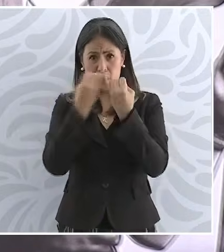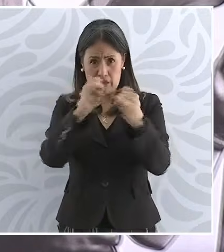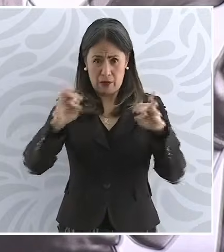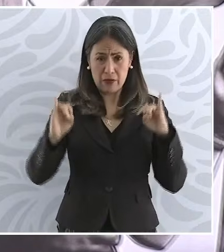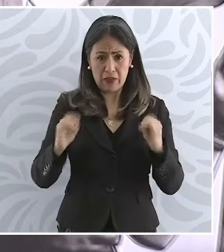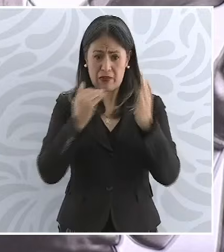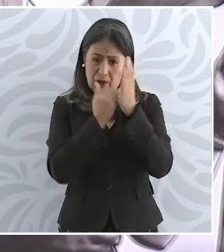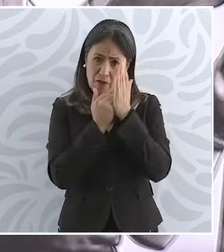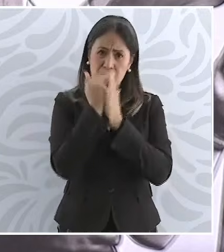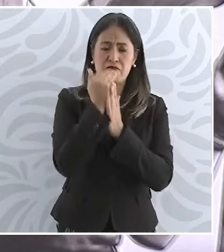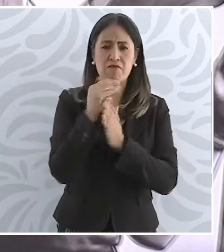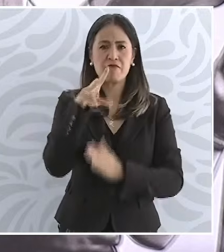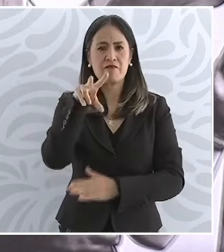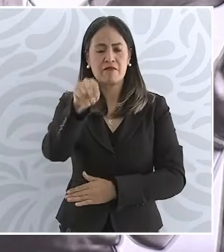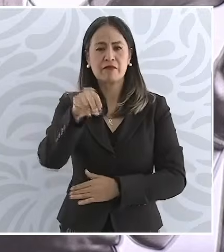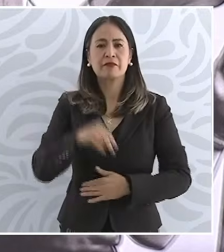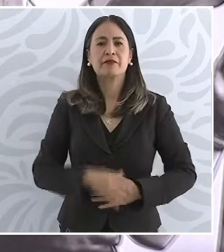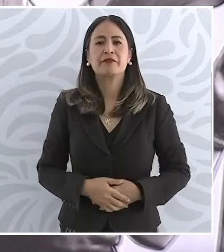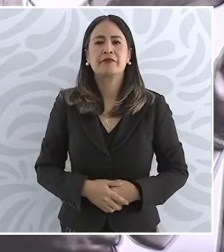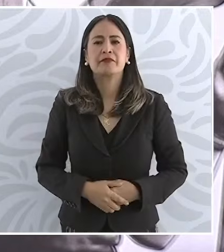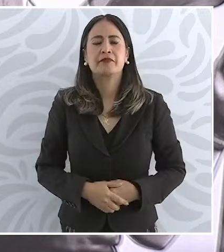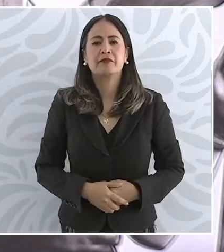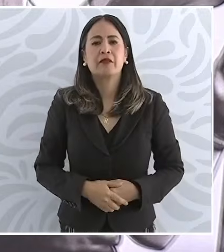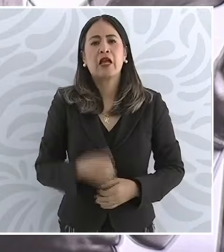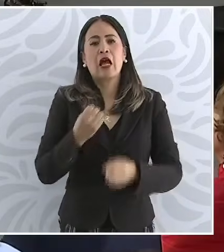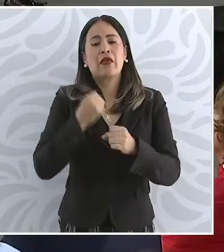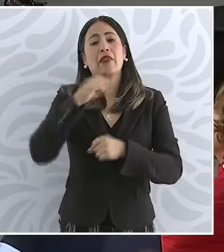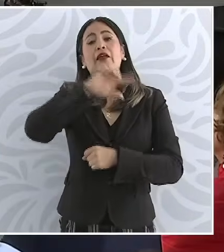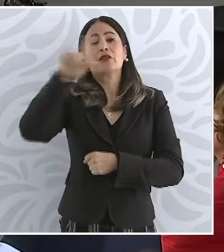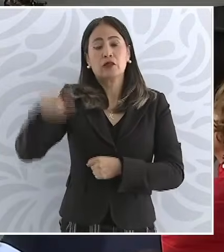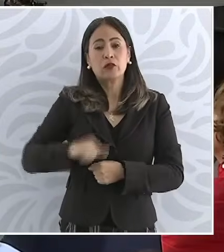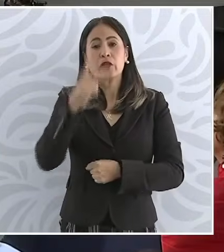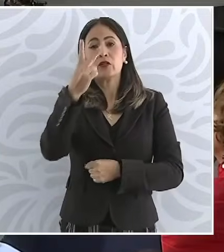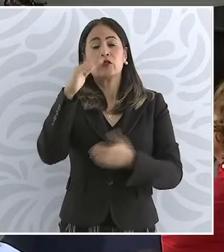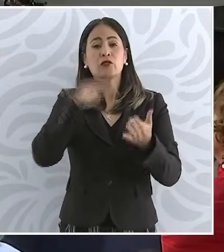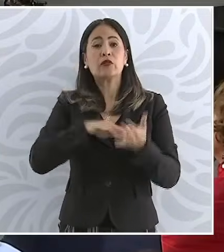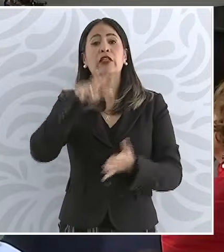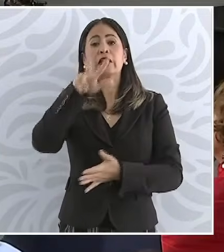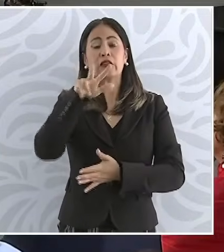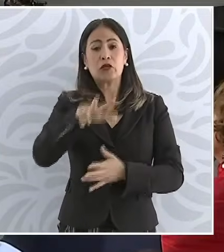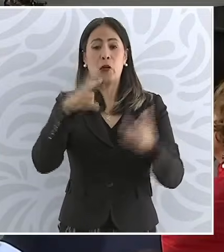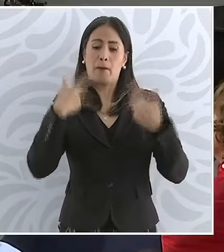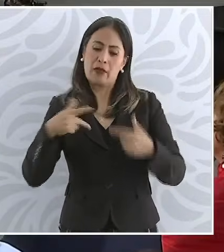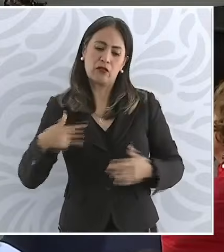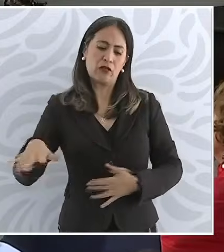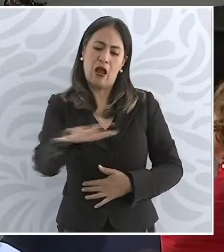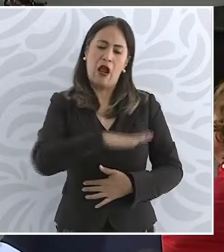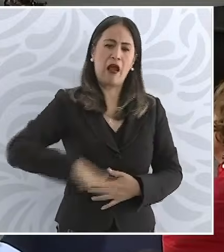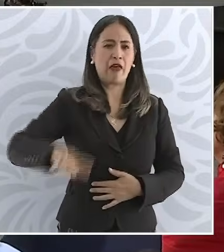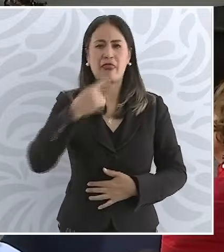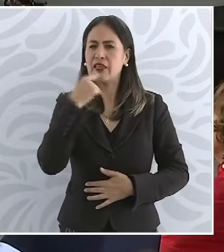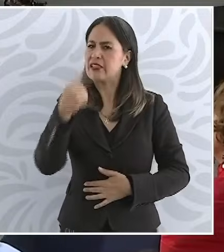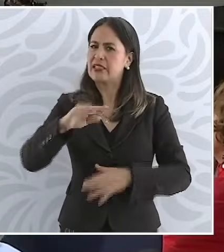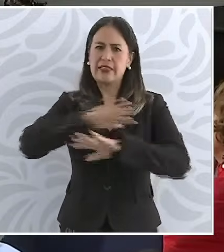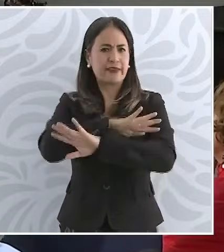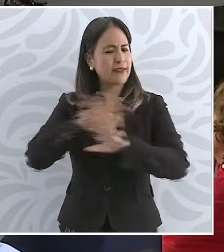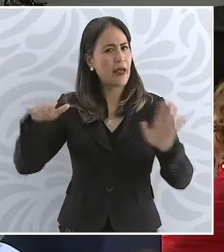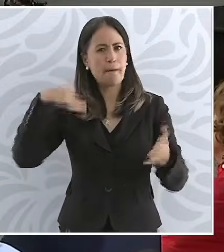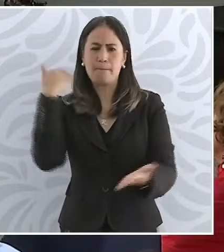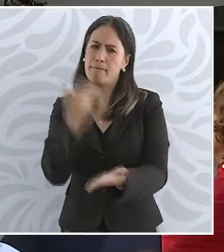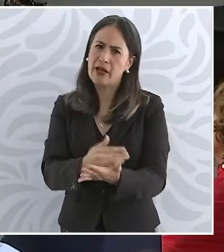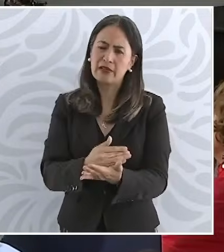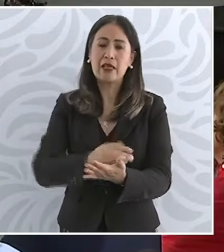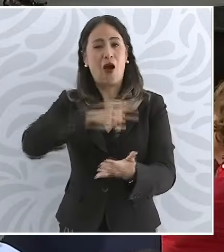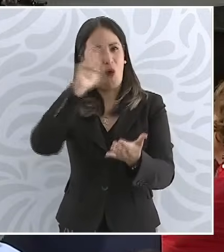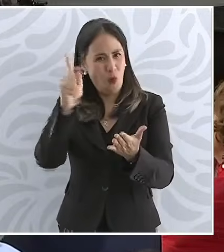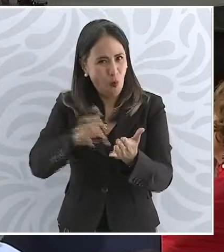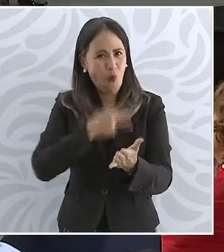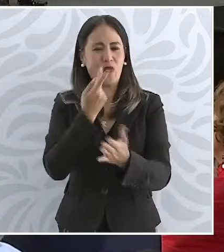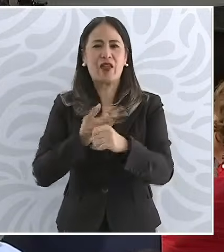rollo en 2018 el pueblo de México Dijo basta y comenzó la reconstrucción nacional el gobierno de